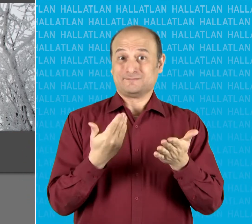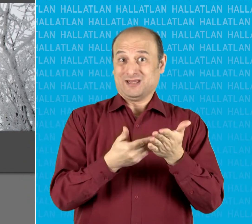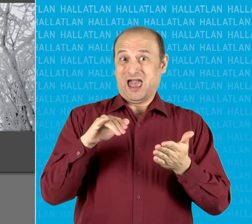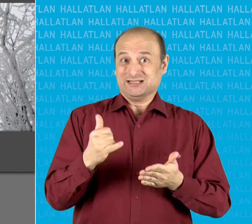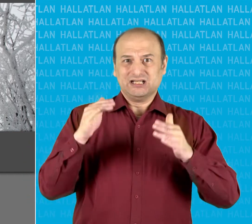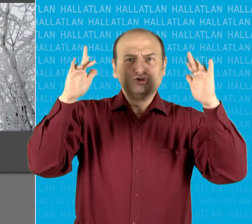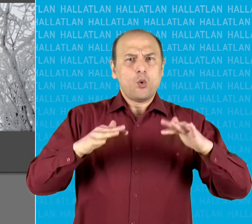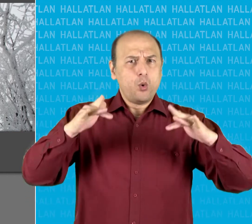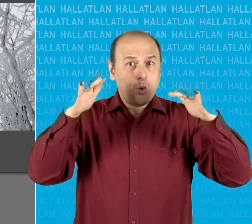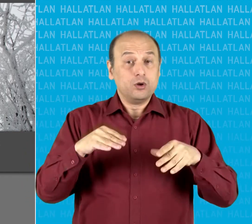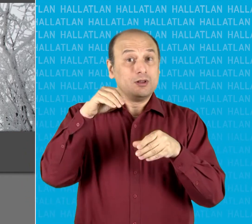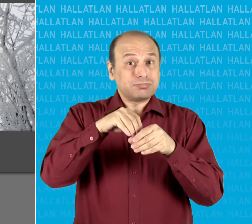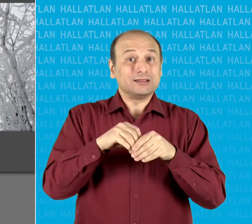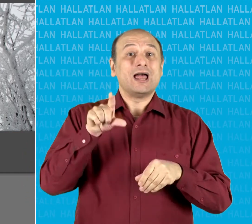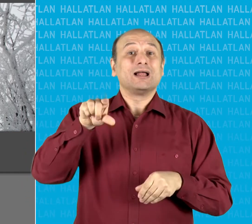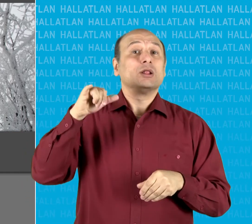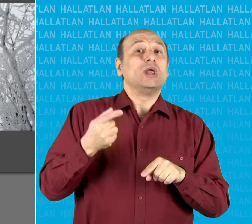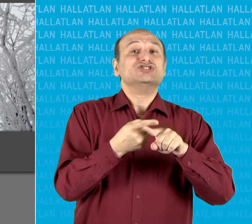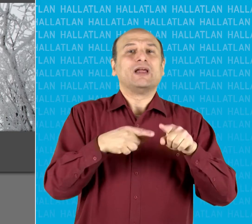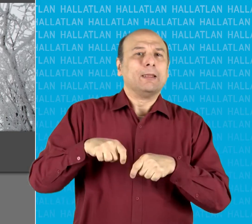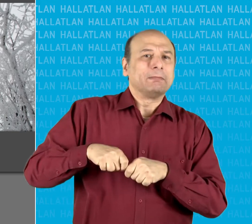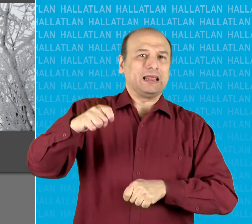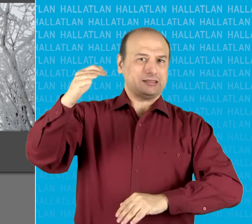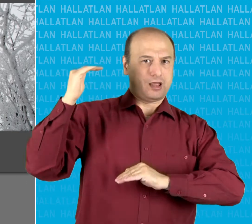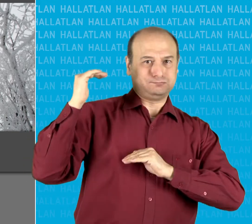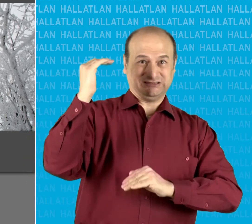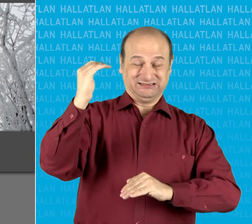Ott két és fél méter hó hullott,